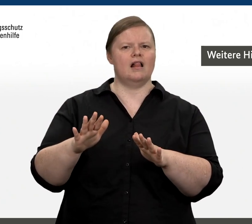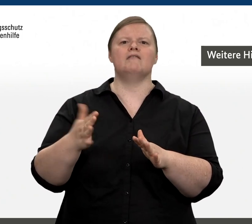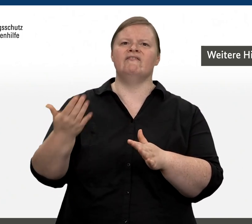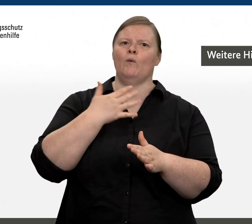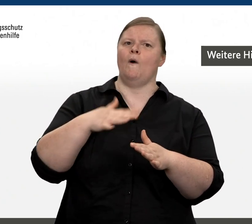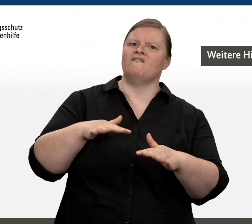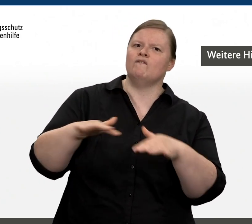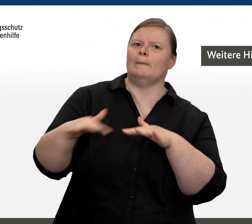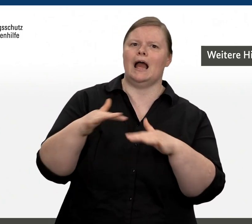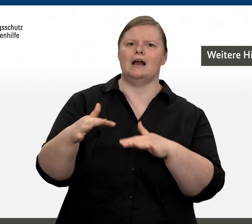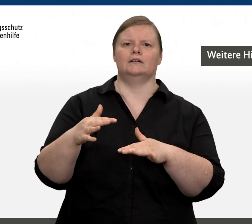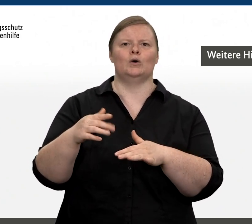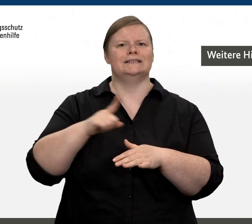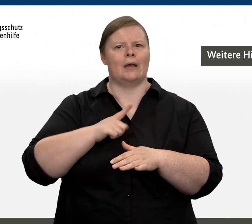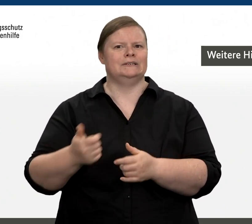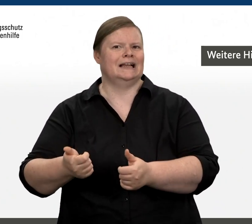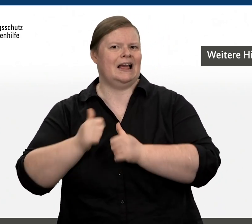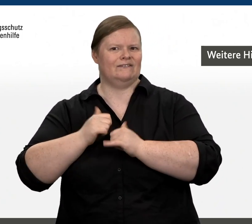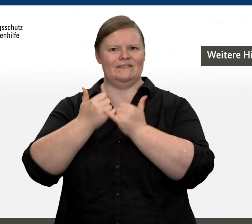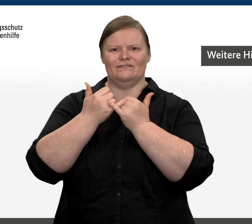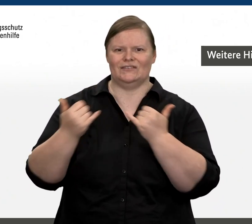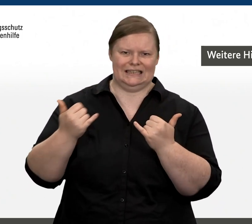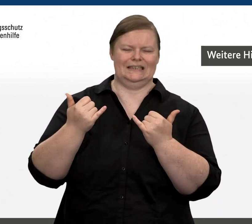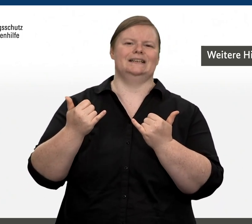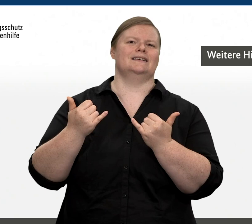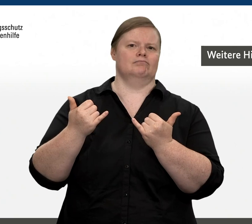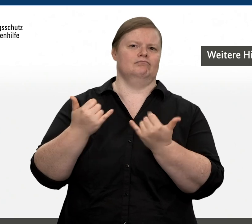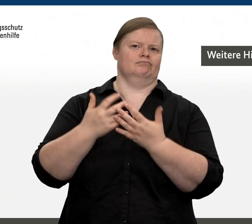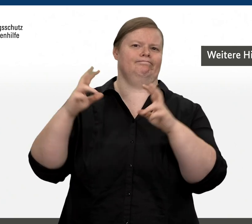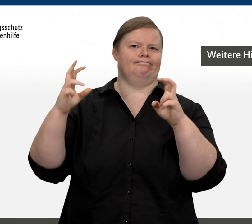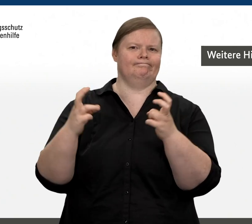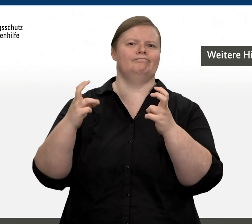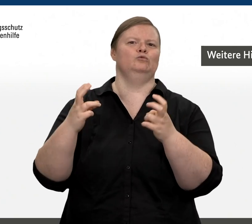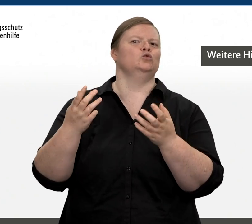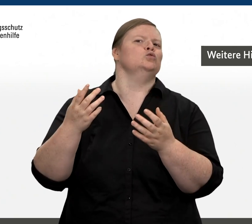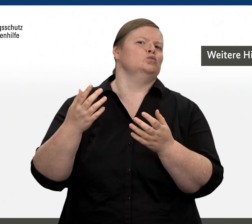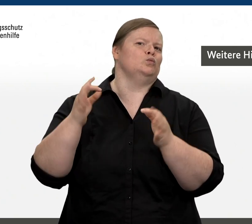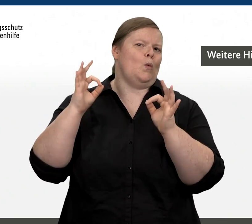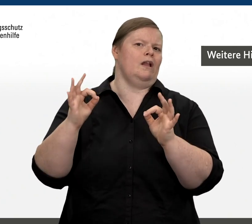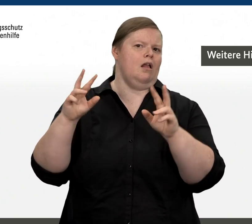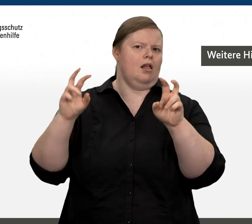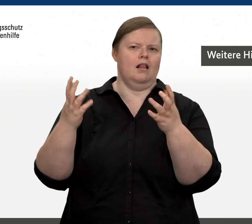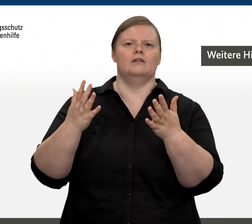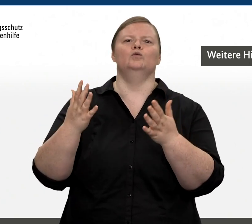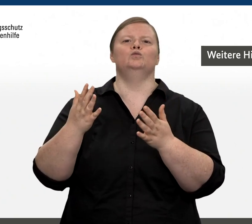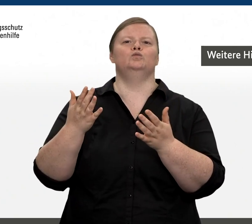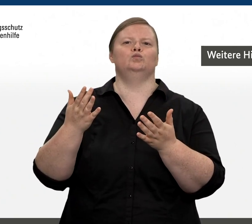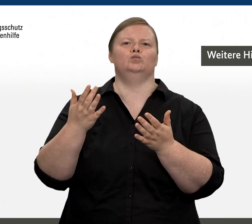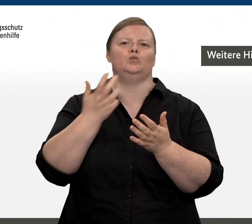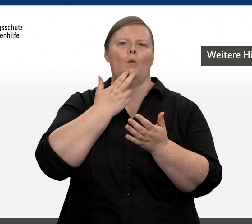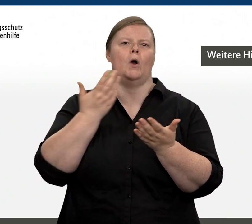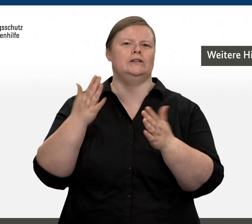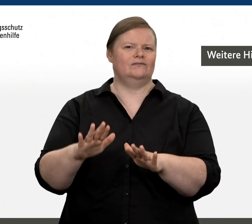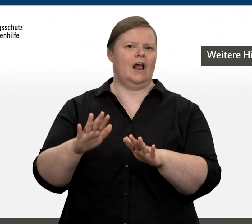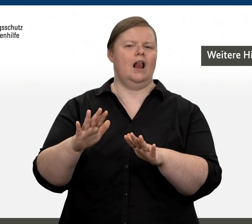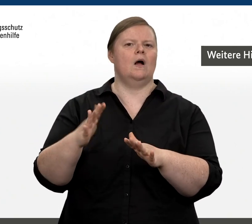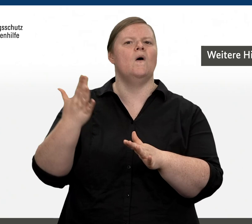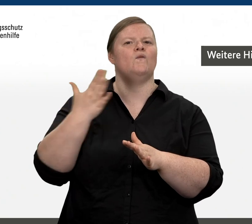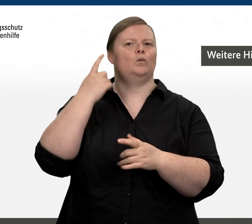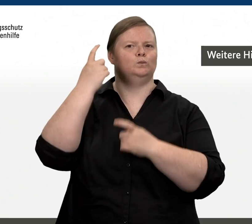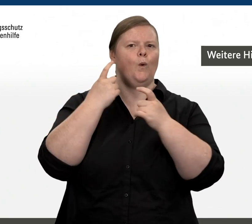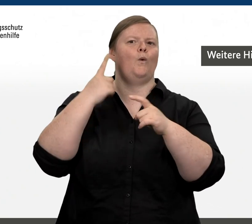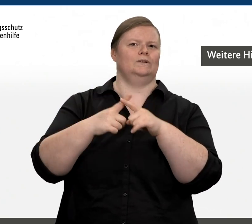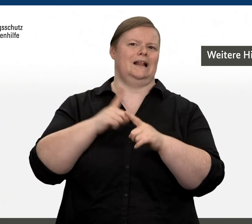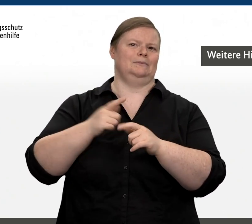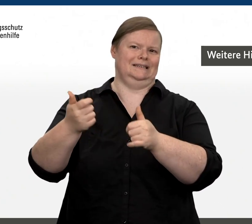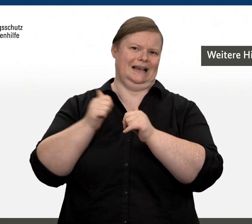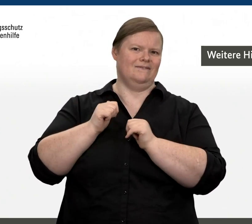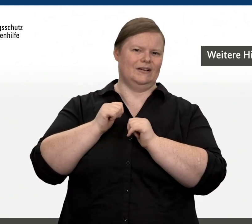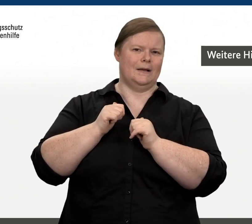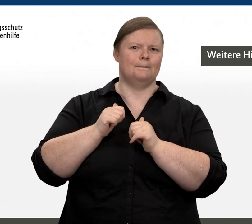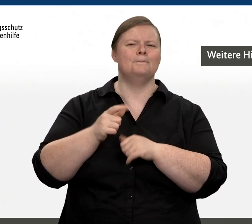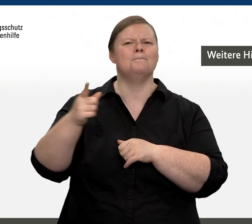„Stromausfall – Vorsorge und Selbsthilfe“ des